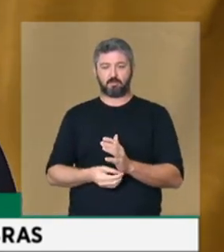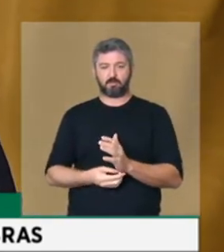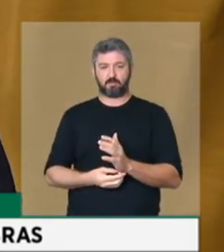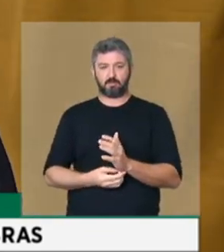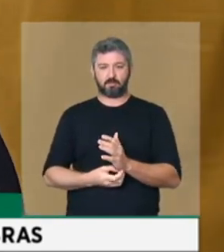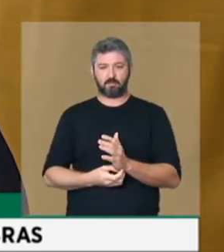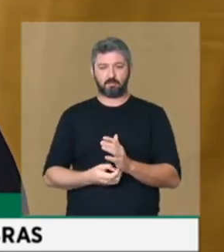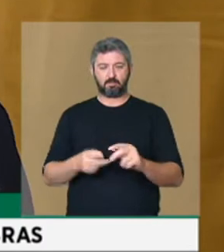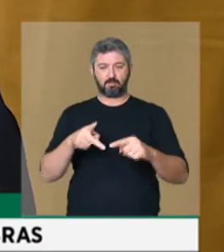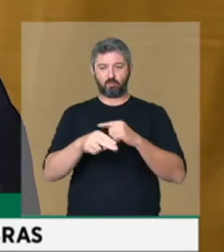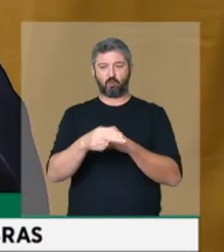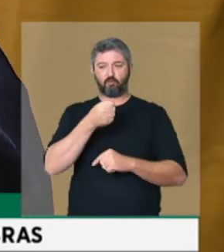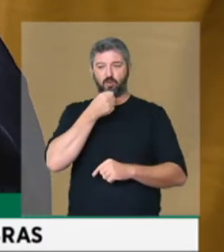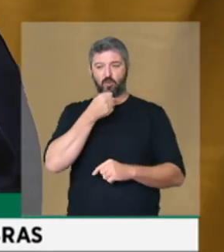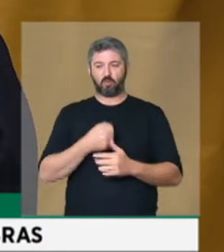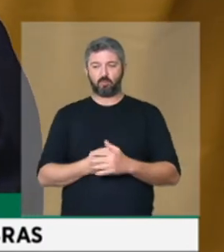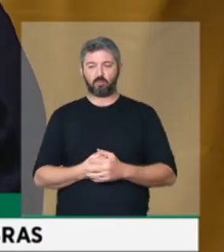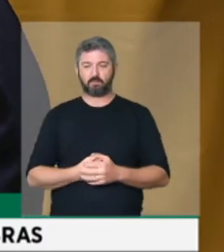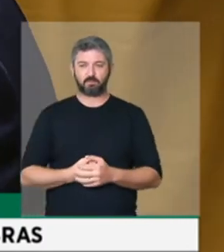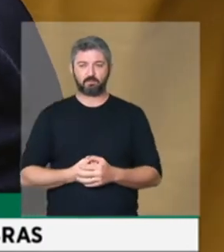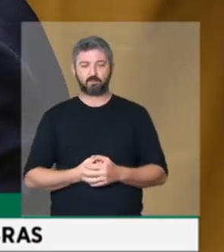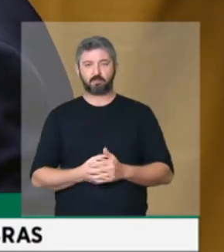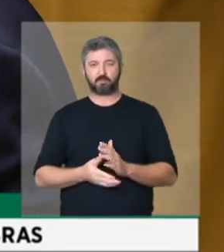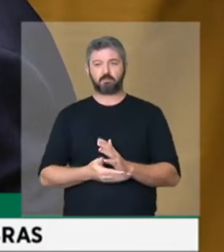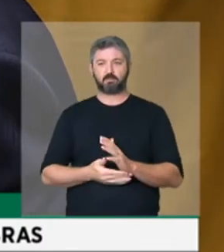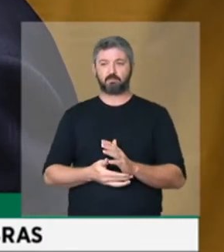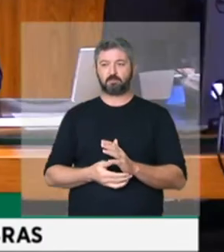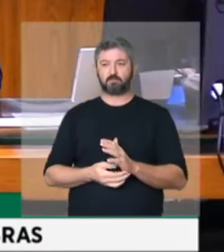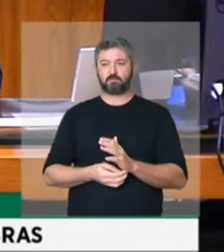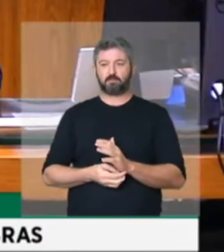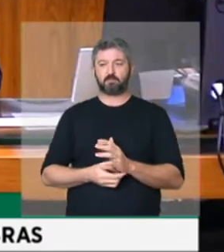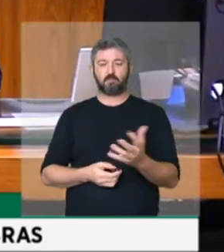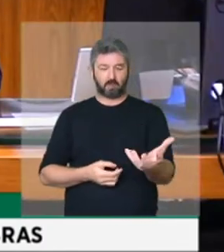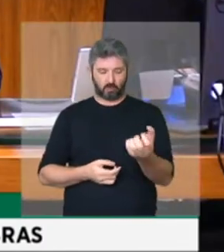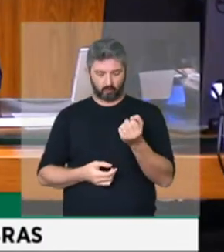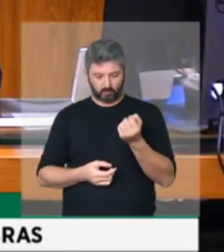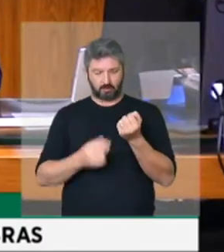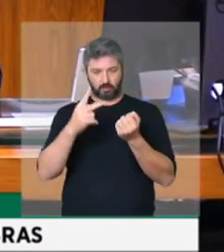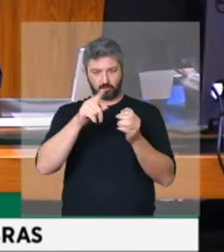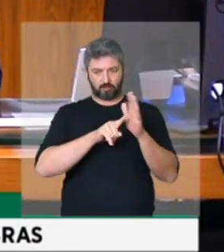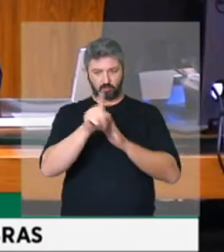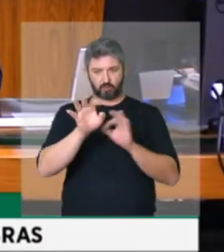DA 1027 A 1049 TODAS DE 2021-- [INTERRUPÇÃO NO ÁUDIO] [PRESIDENTE]: EU RECOLHO A QUESTÃO DE ORDEM DE VOSSA EXCELÊNCIA E JÁ COM O PRONUNCIAMENTO DA MESA DA